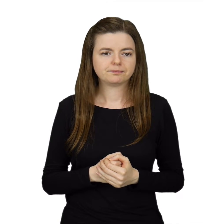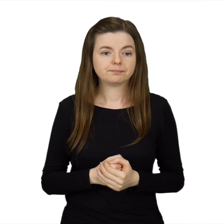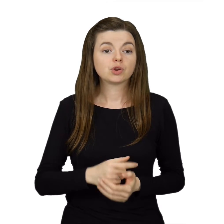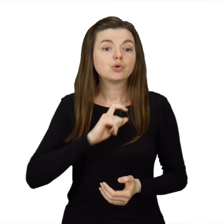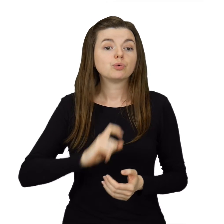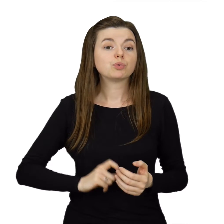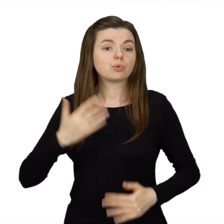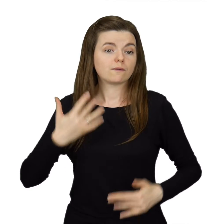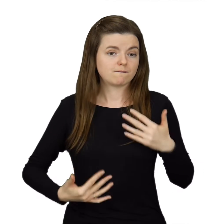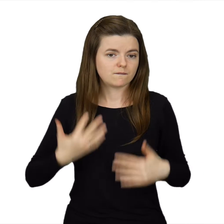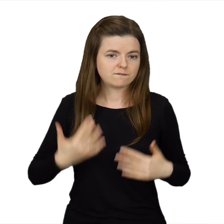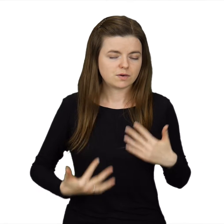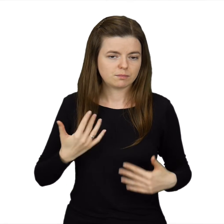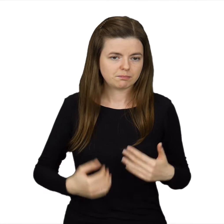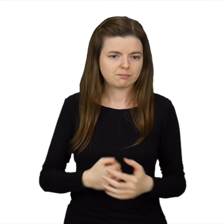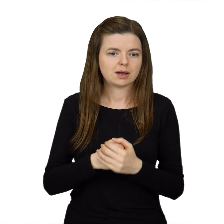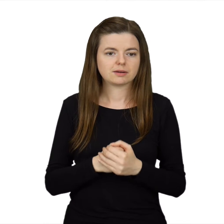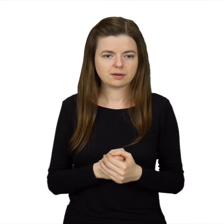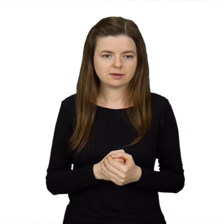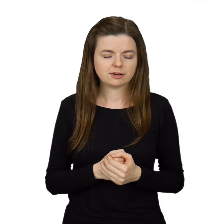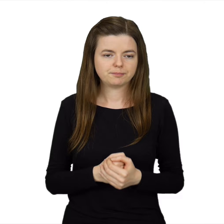BIURO INFORMATYKI